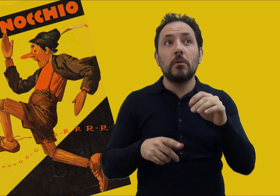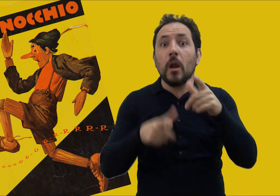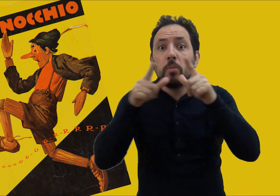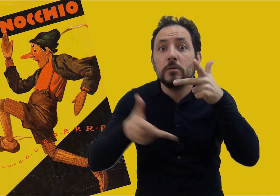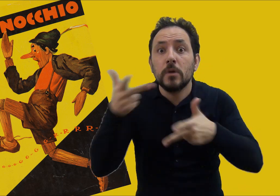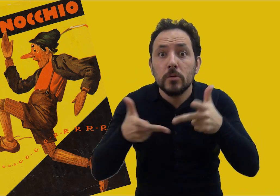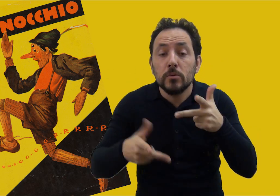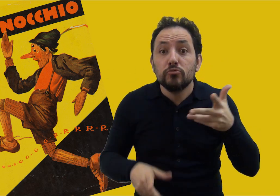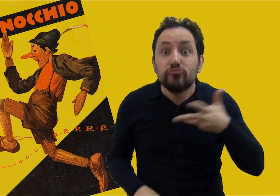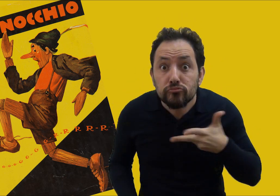Ma nelle lingue dei segni, è stato tradotto? Non lo saprei dire.